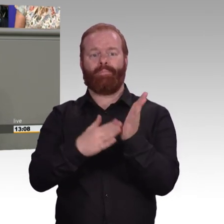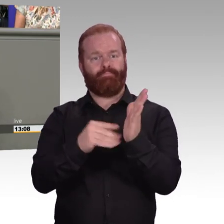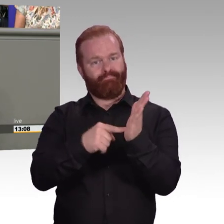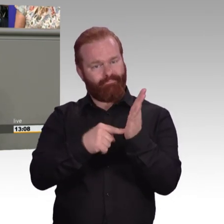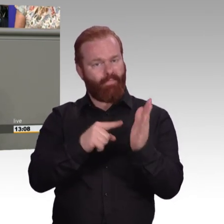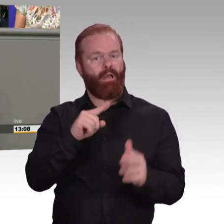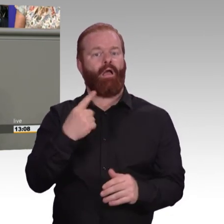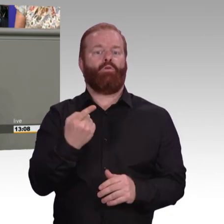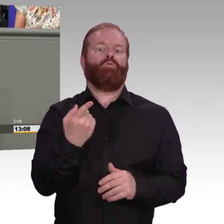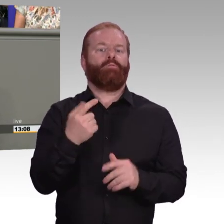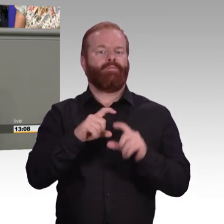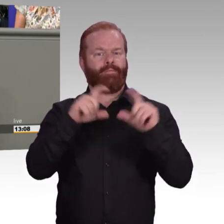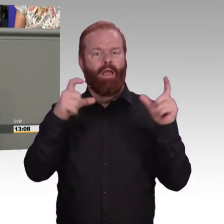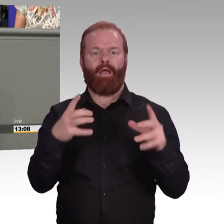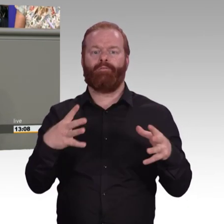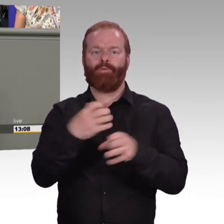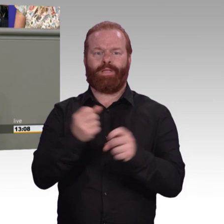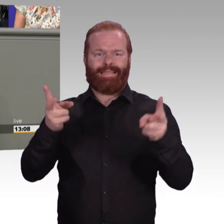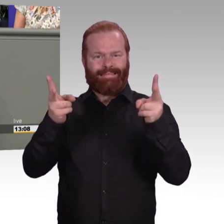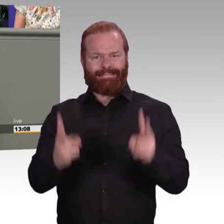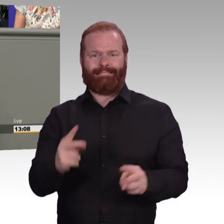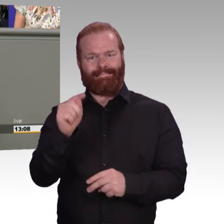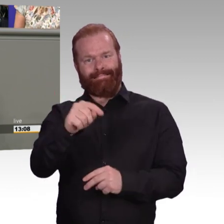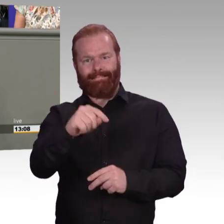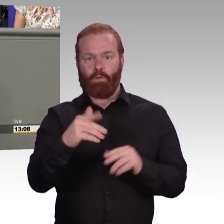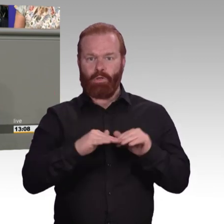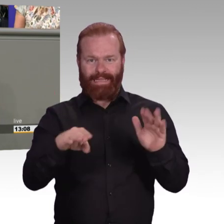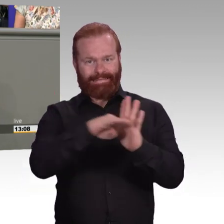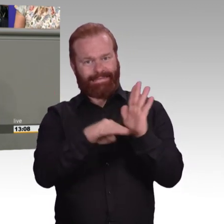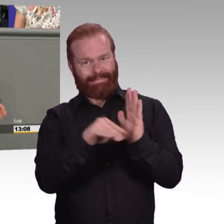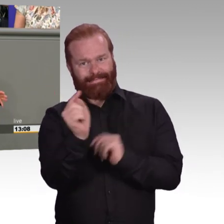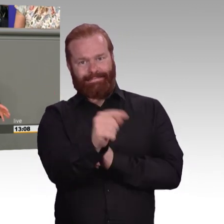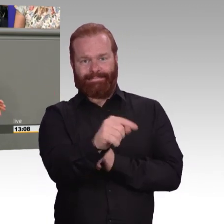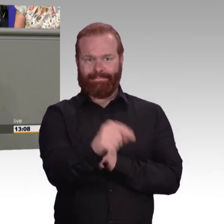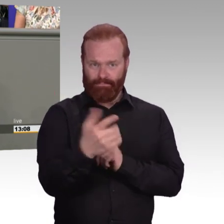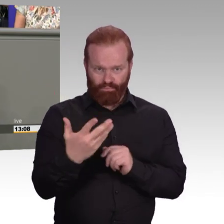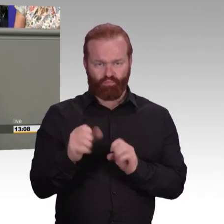in unserer Gesellschaft verbessern möchten. Das ist völlig unbestritten und deshalb verfolgen wir